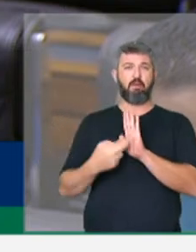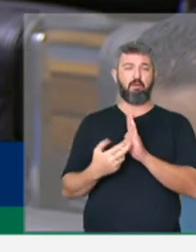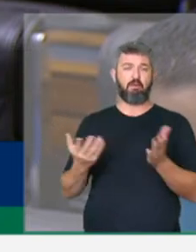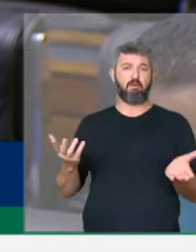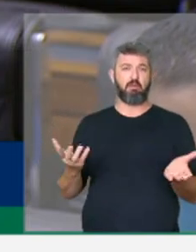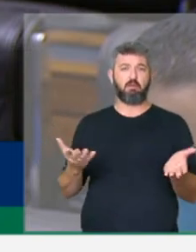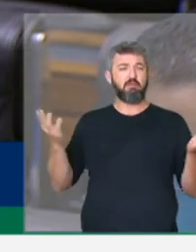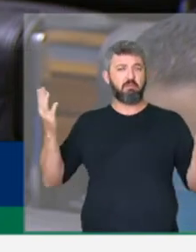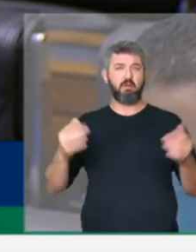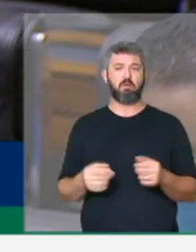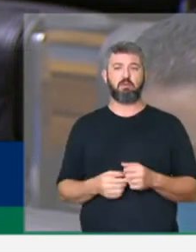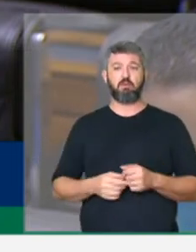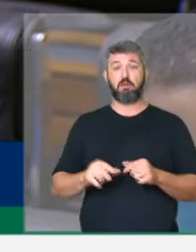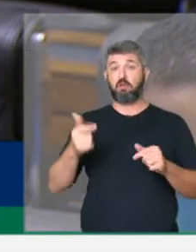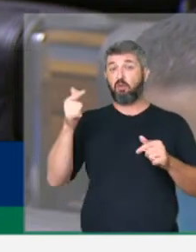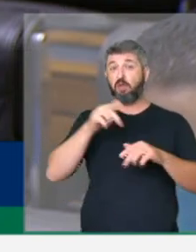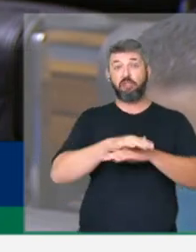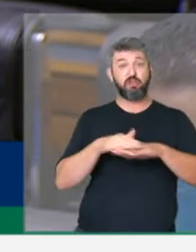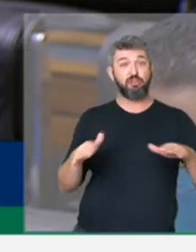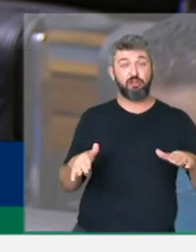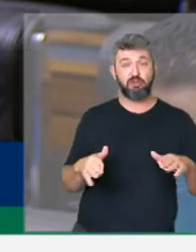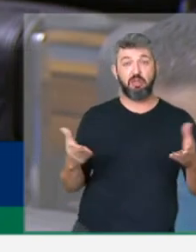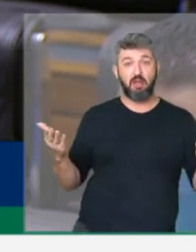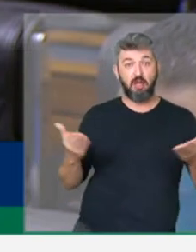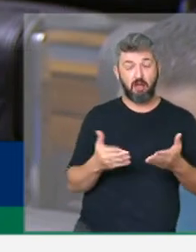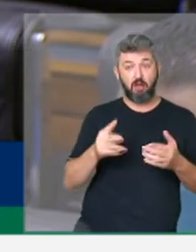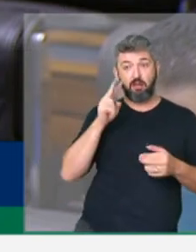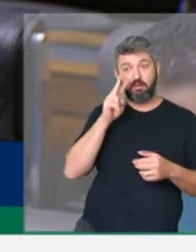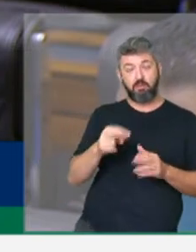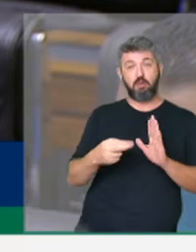ELES NÃO SE PERCAM A PARTIR DOS RECURSOS RECUPERADOS POR ESSAS EMPRESAS E DANDO CONDIÇÃO DE ESCAPE. PORQUE